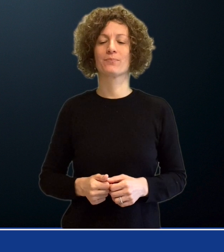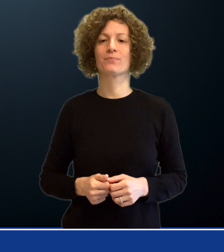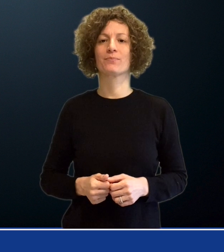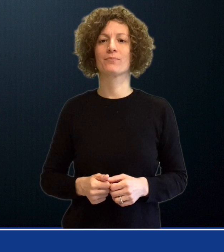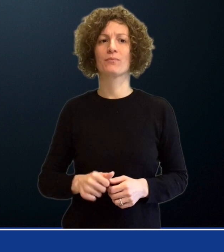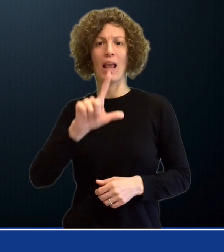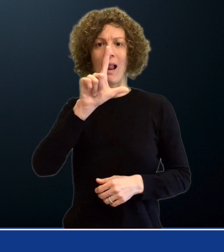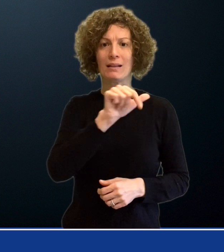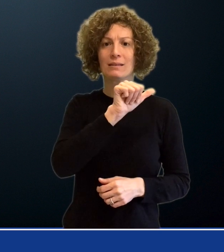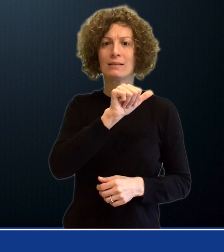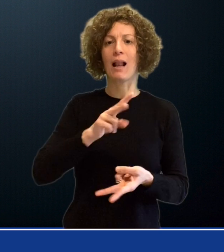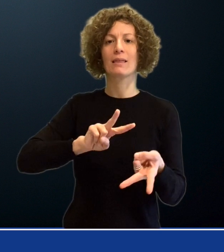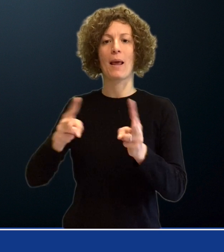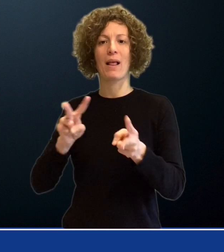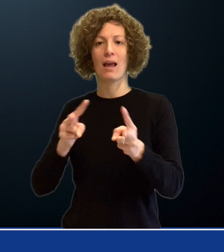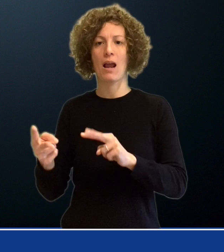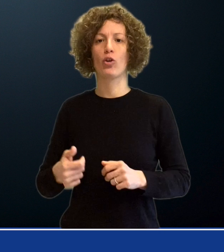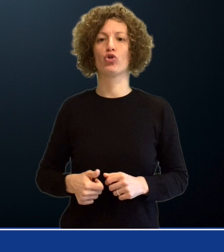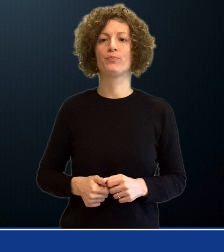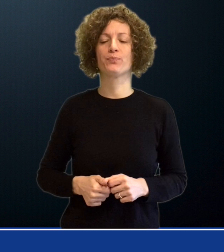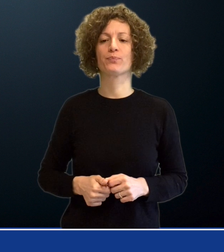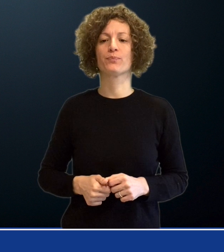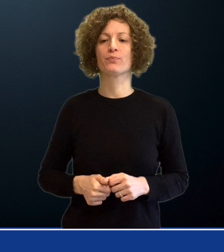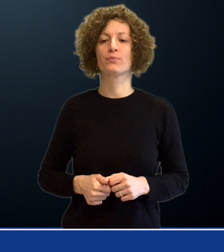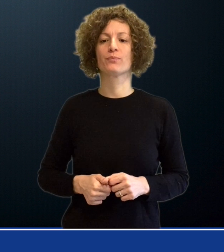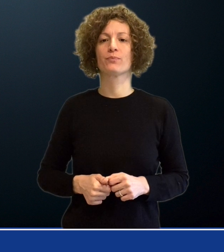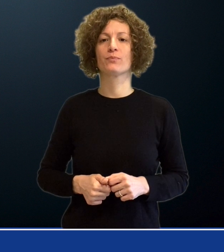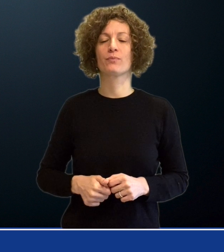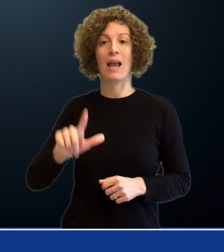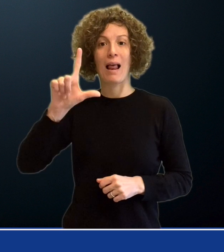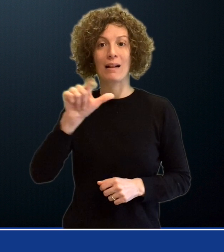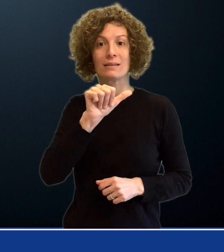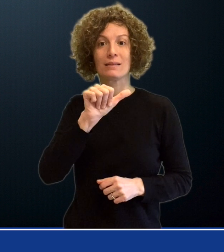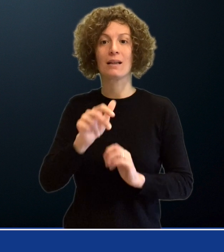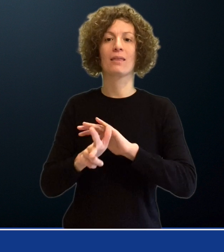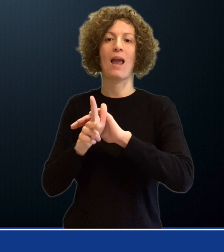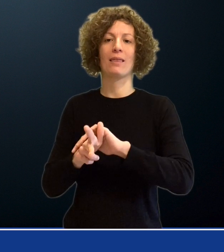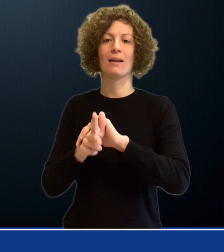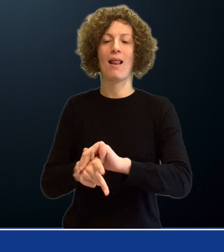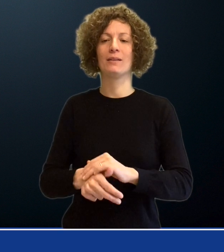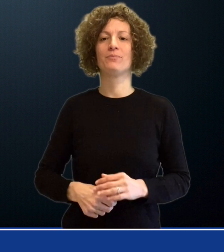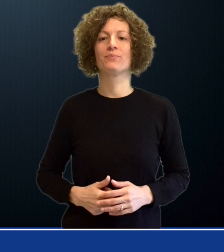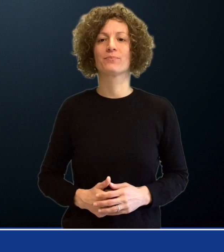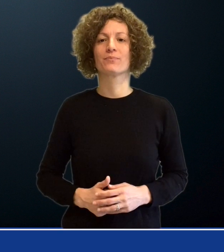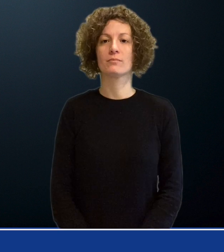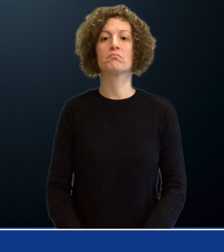LIS e interpretariato; La LIS tattile.